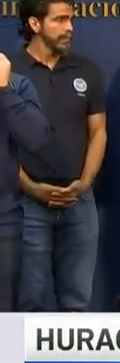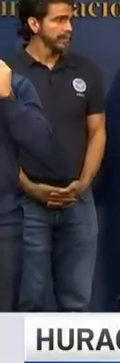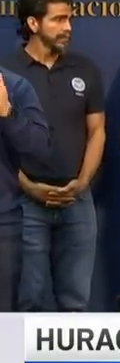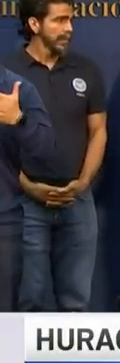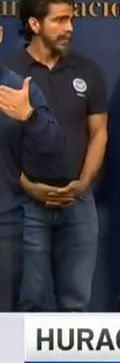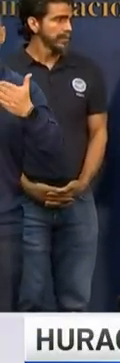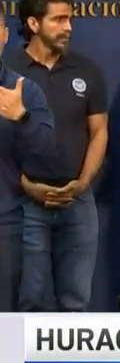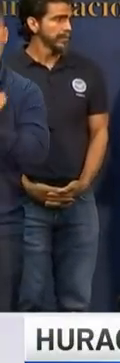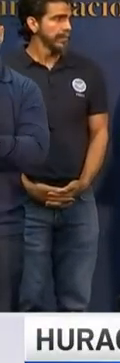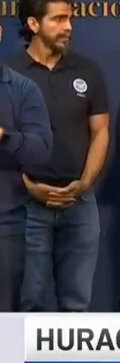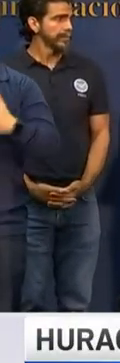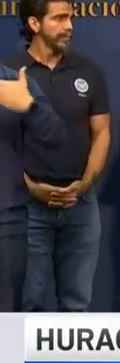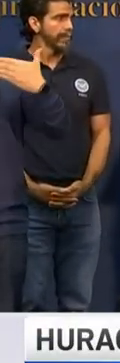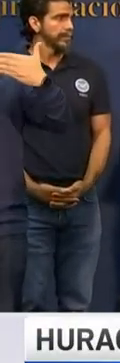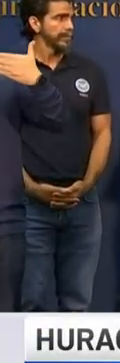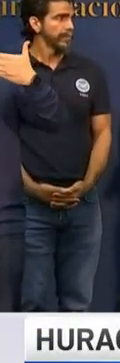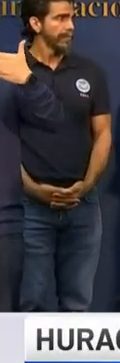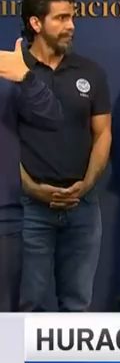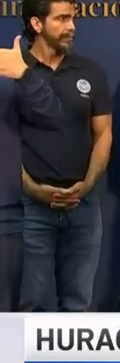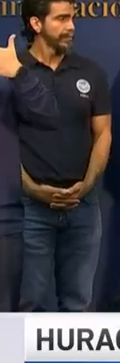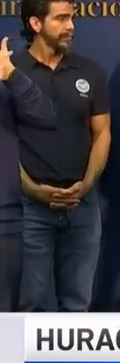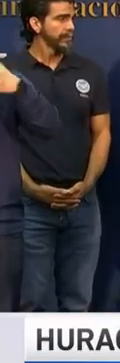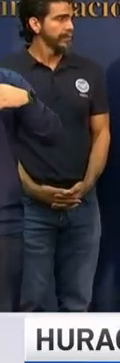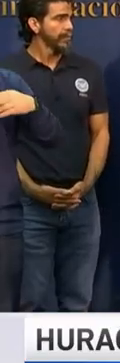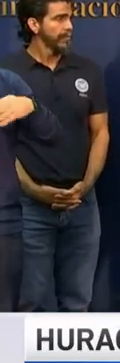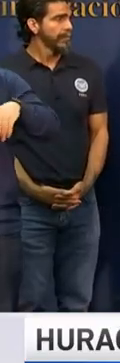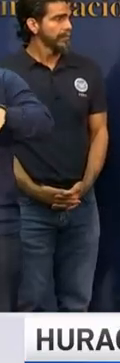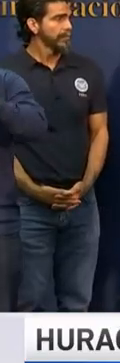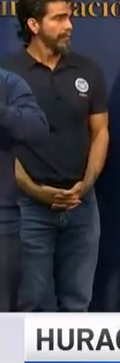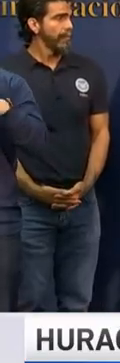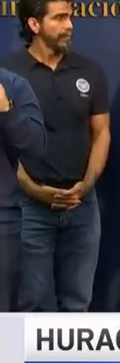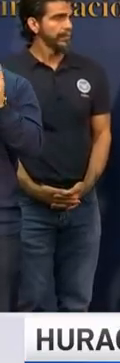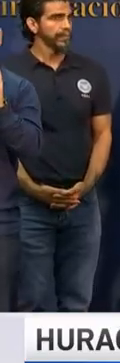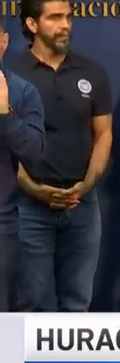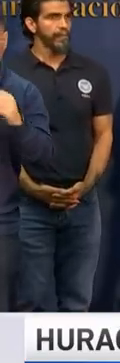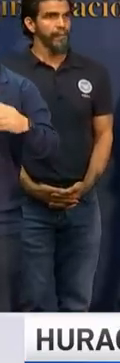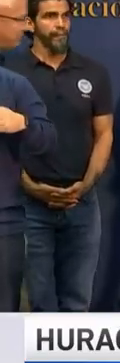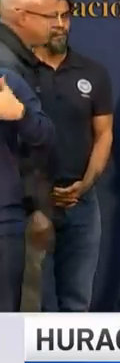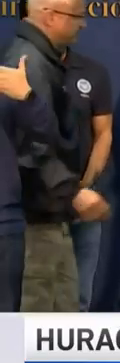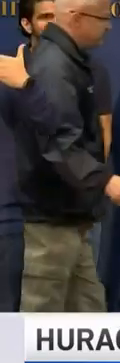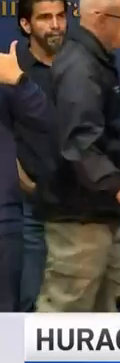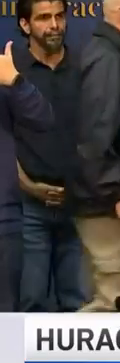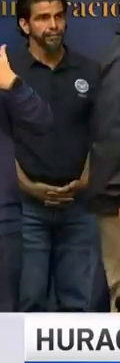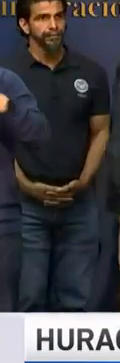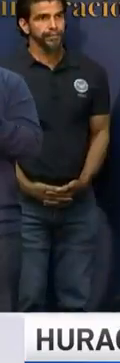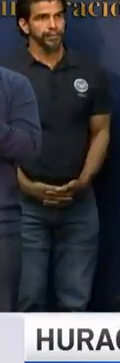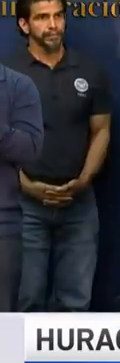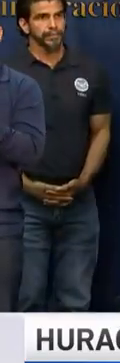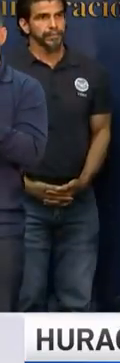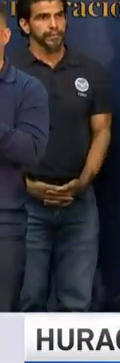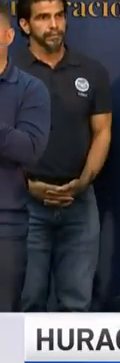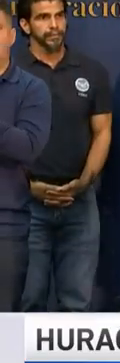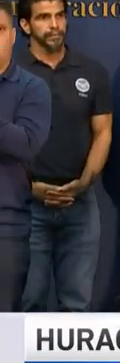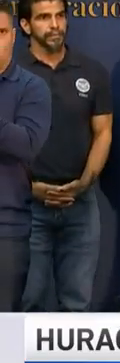HURACÁN CATEGORÍA UNO.